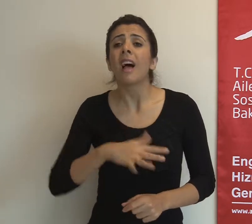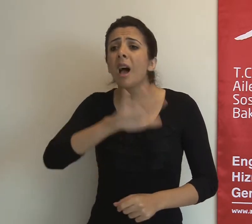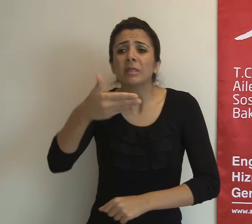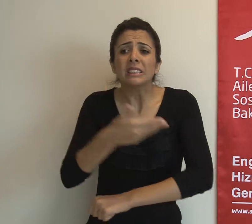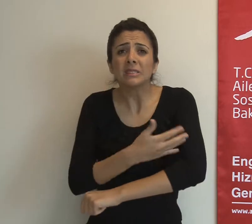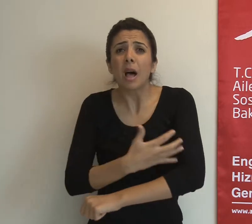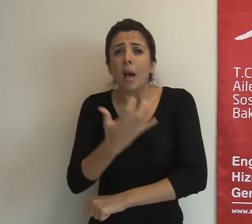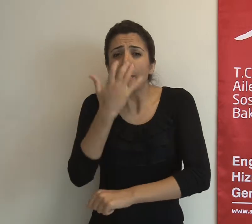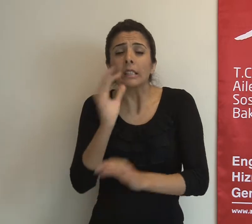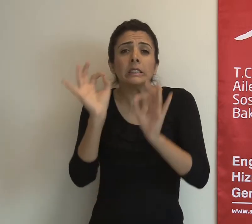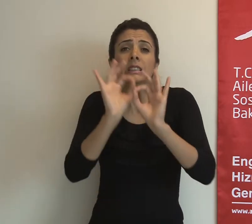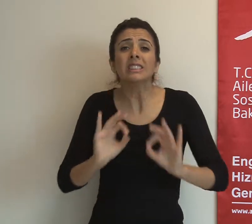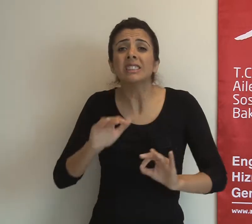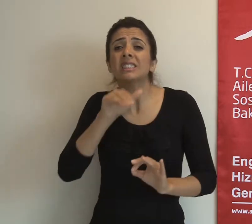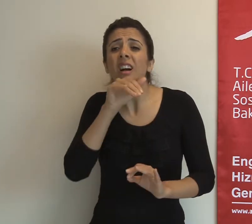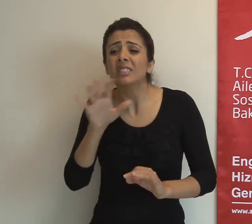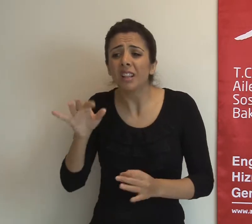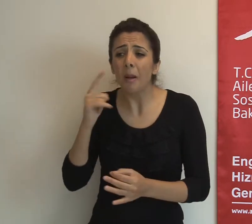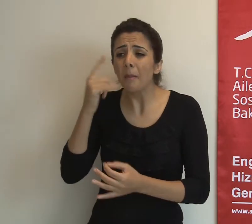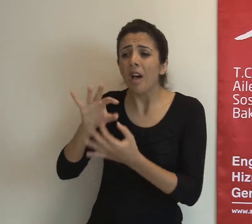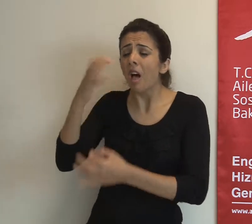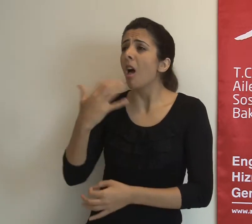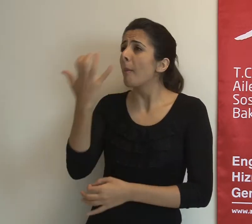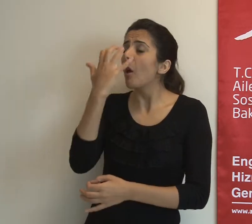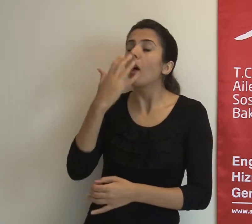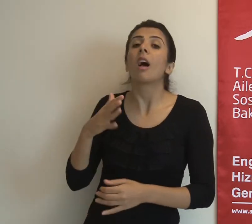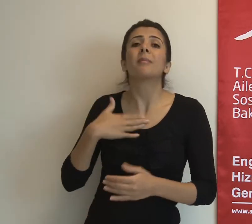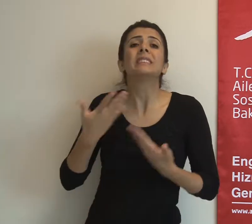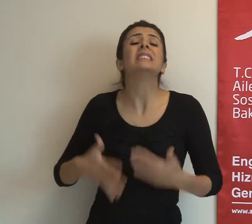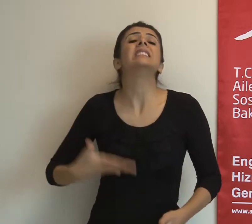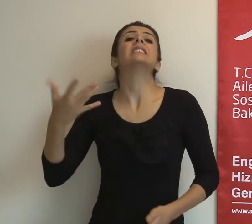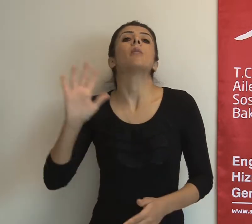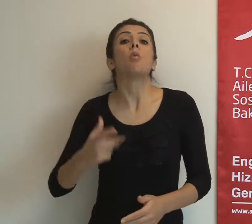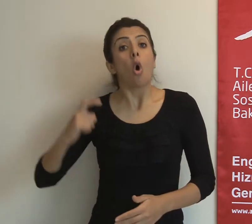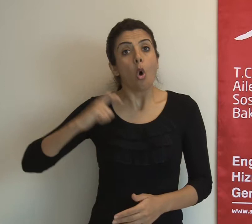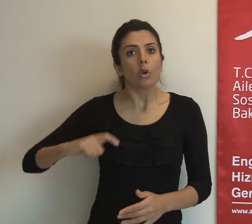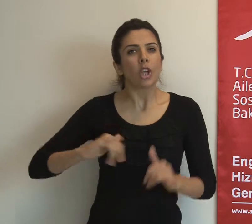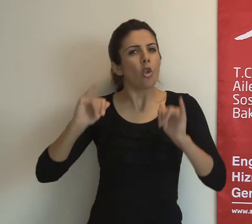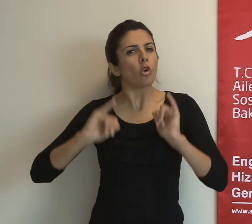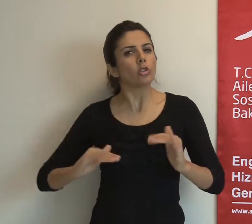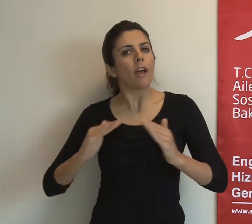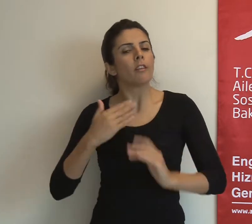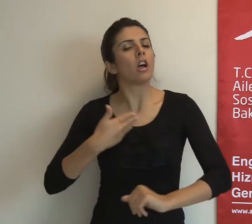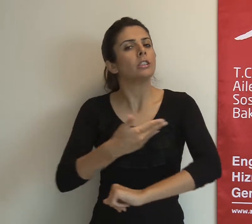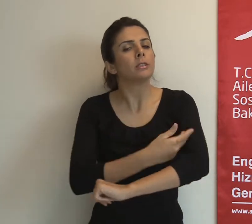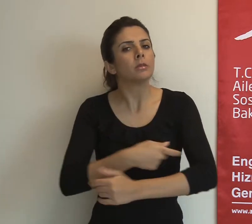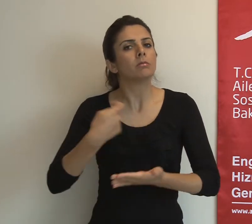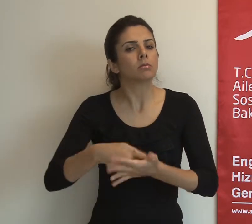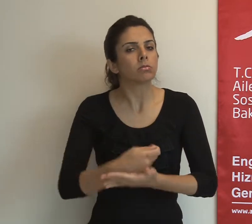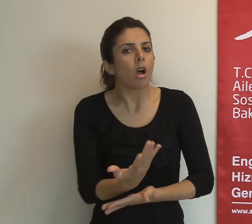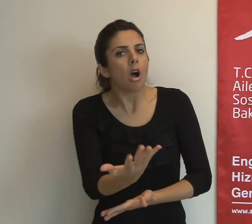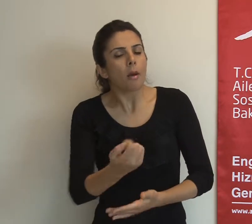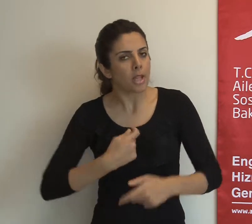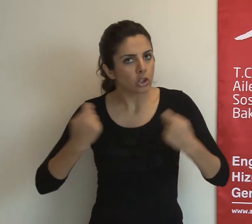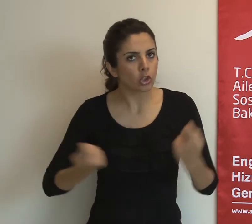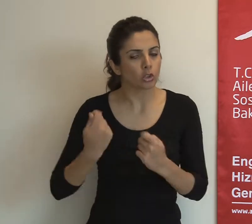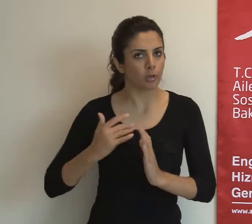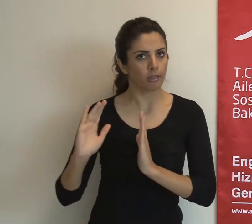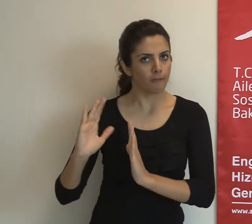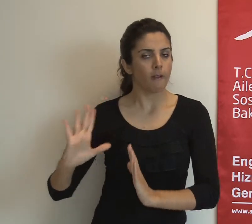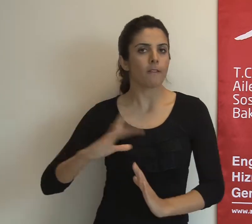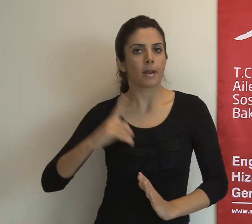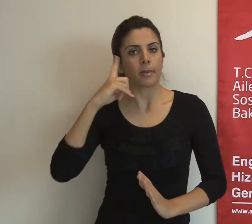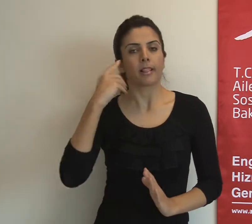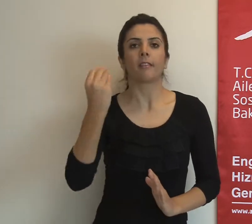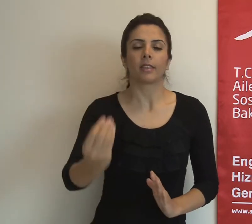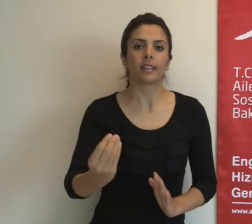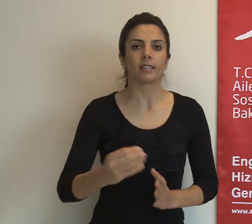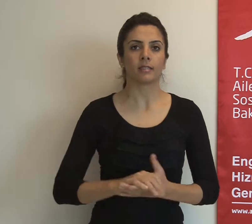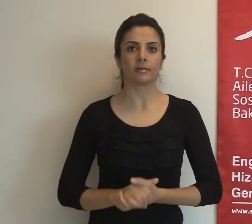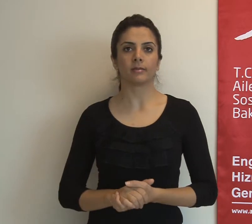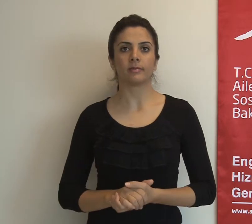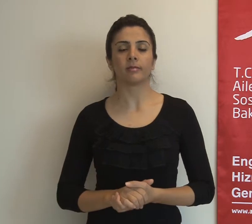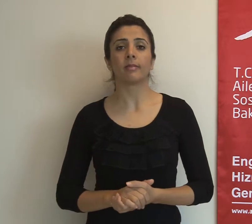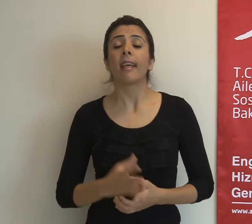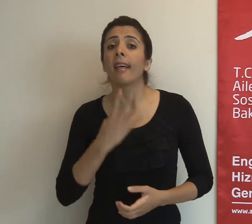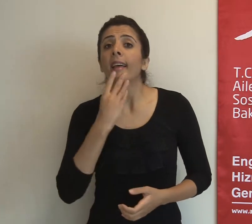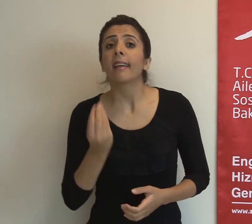hizmet bekleyen hiçbir yaşlı kalmaması için özel huzur evlerinden de hizmet satın alacak çalışmanın başlatıldığını bildirdi.